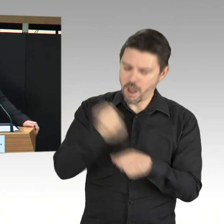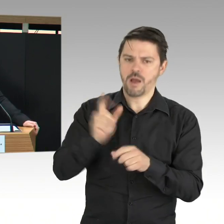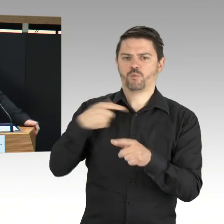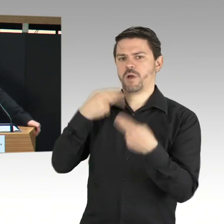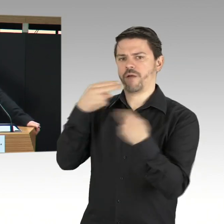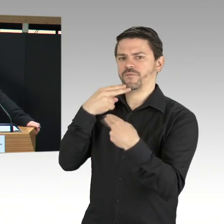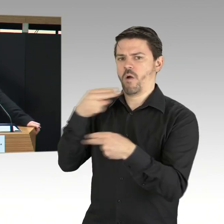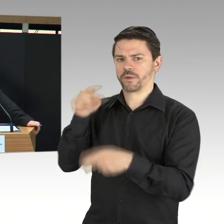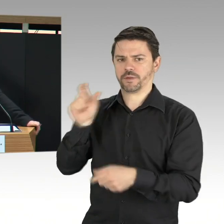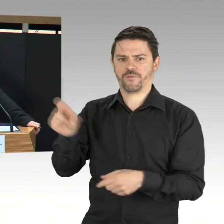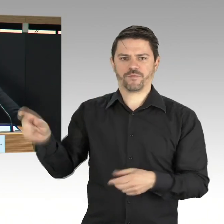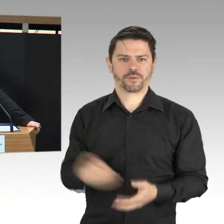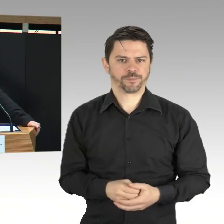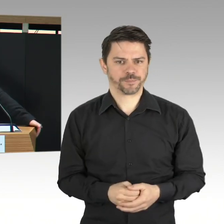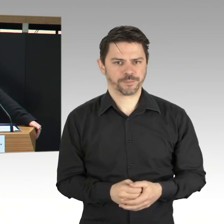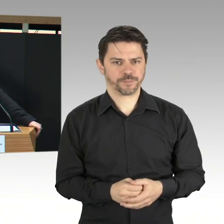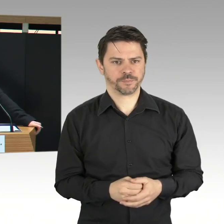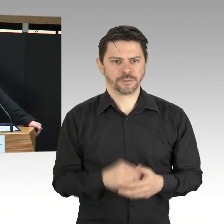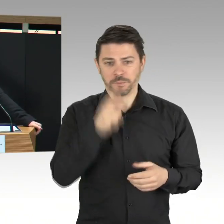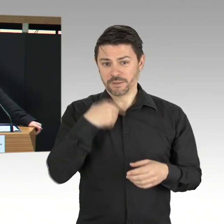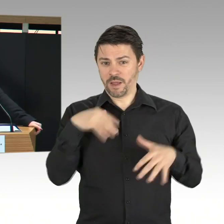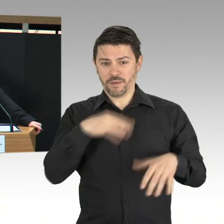vermutlich weniger bei den großen börsenorientierten Unternehmen,